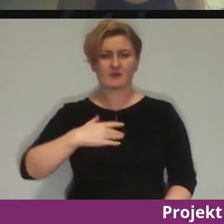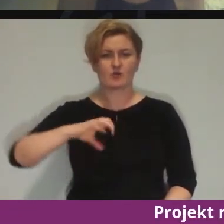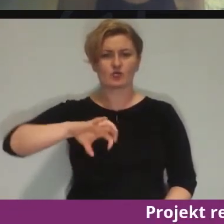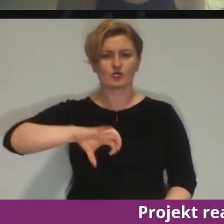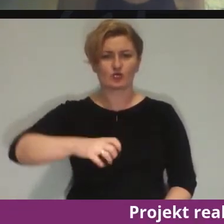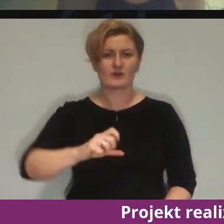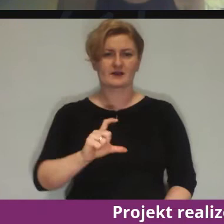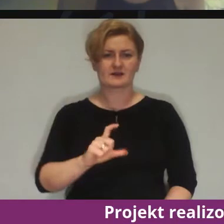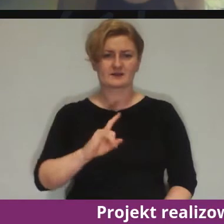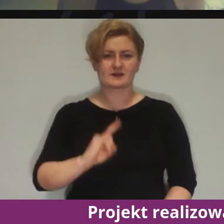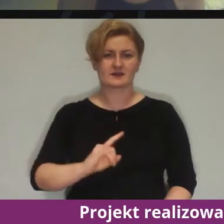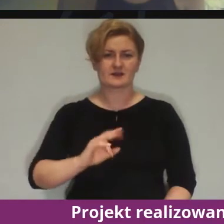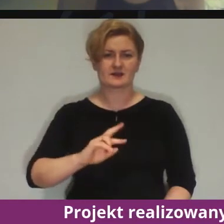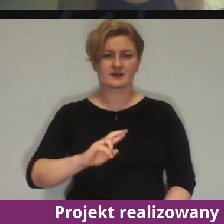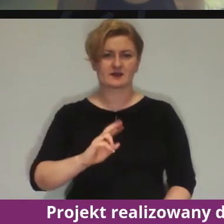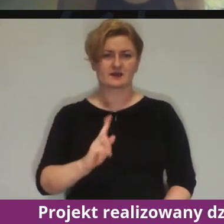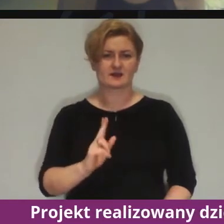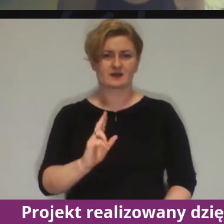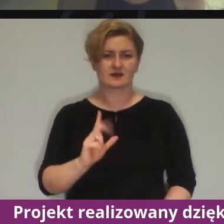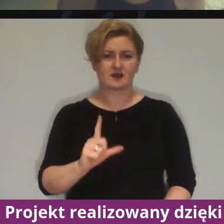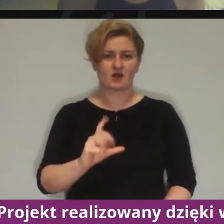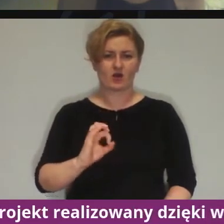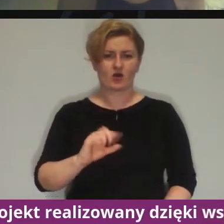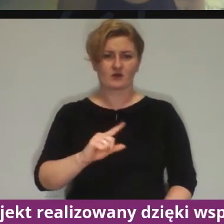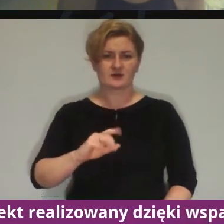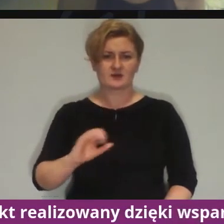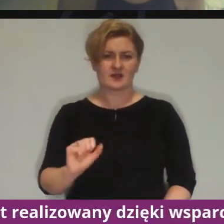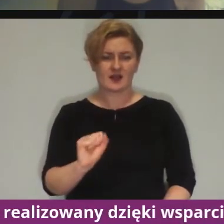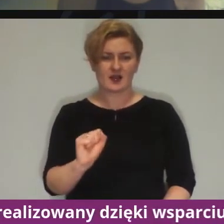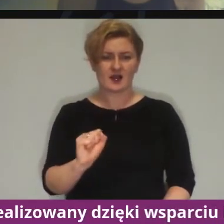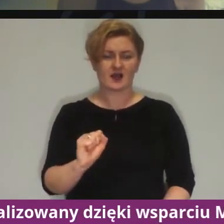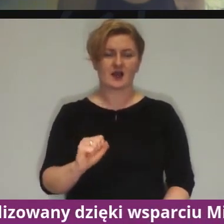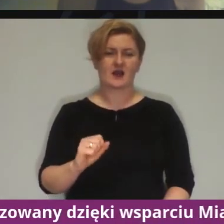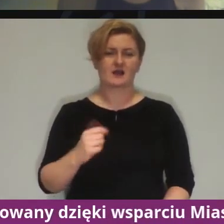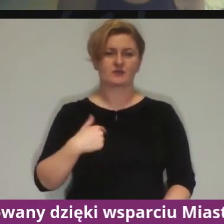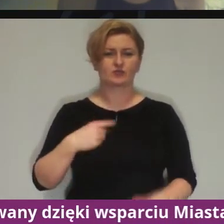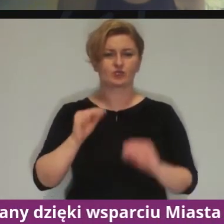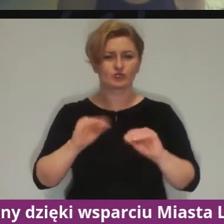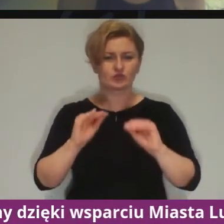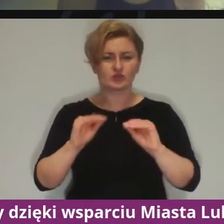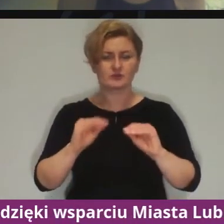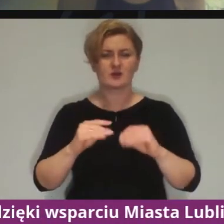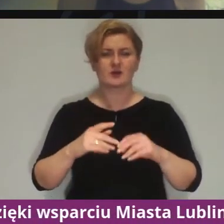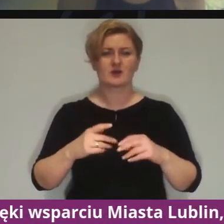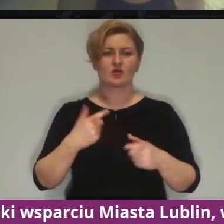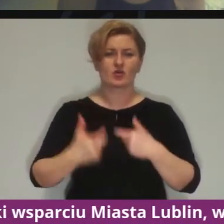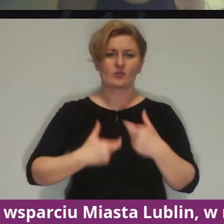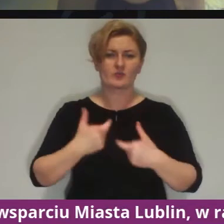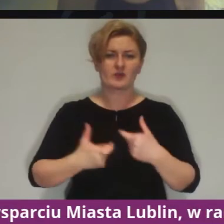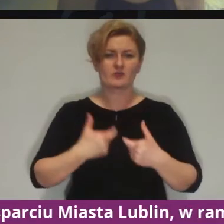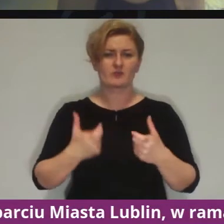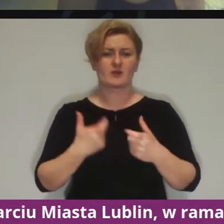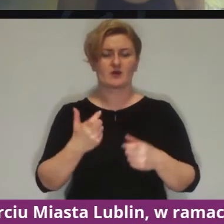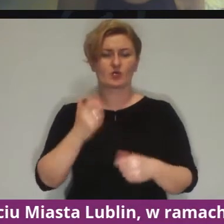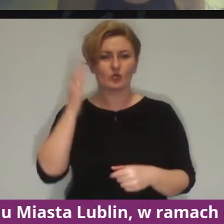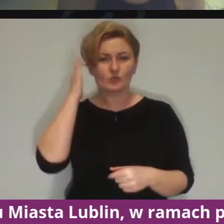gdzie, oprócz tego, że uczymy tych umiejętności, to tworzymy spektakle w oparciu o nie